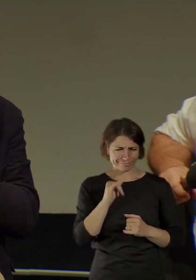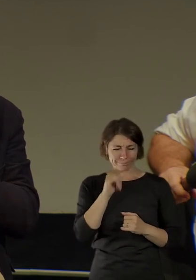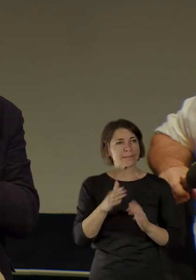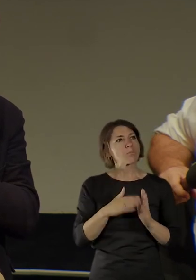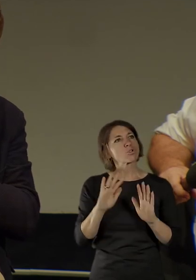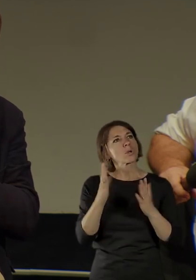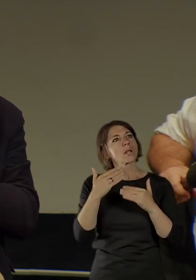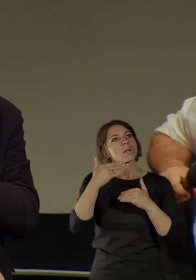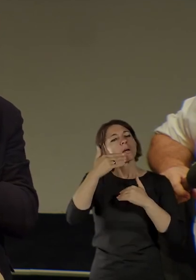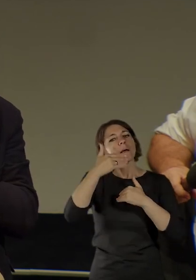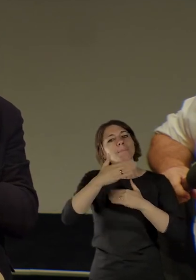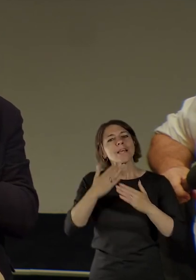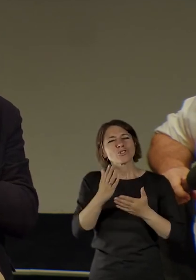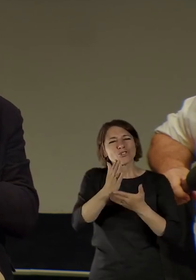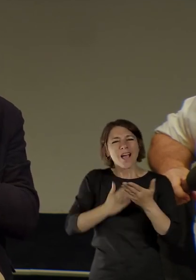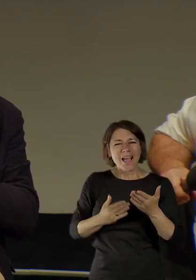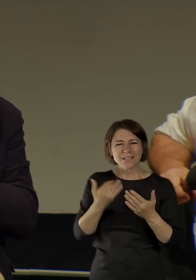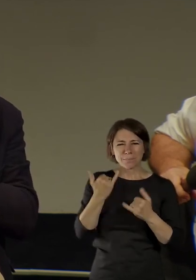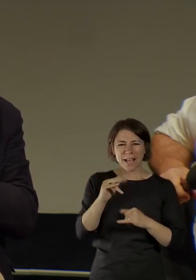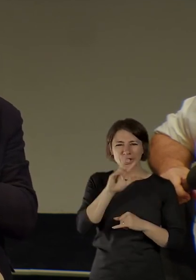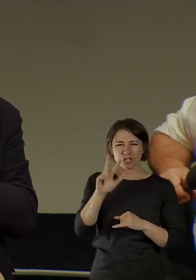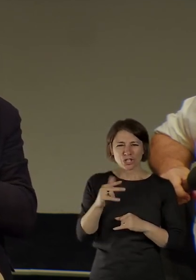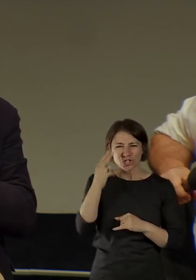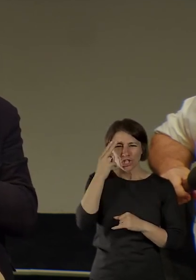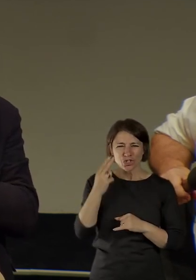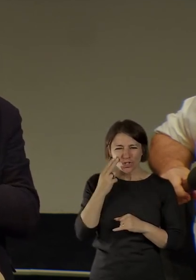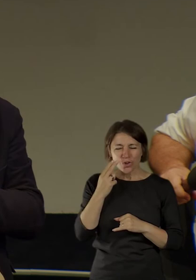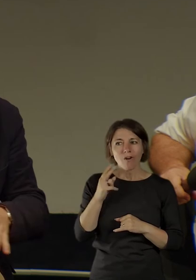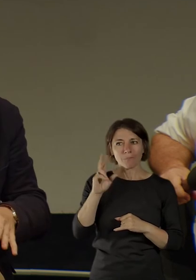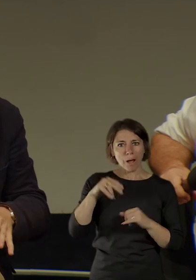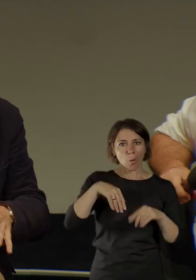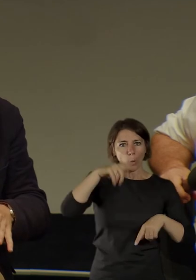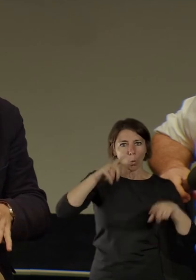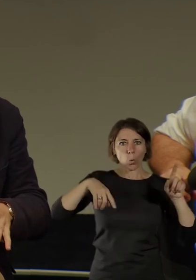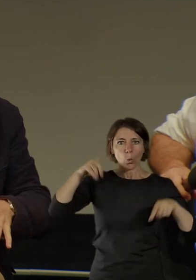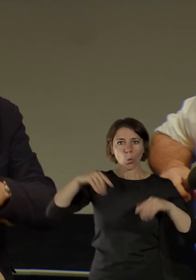Ono je to dané morfologií města. A tím, že ta zástavba se prostě přizpůsobuje